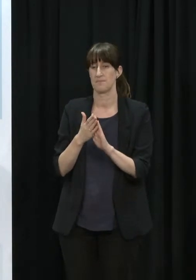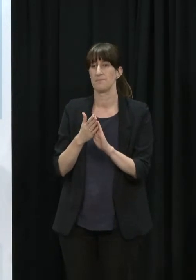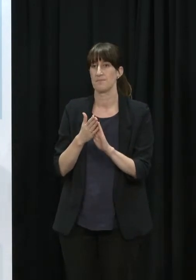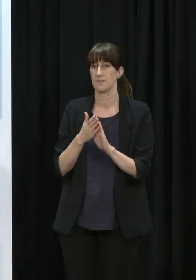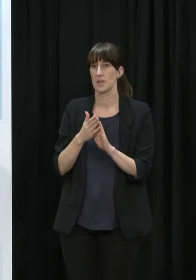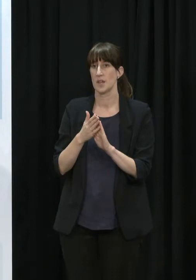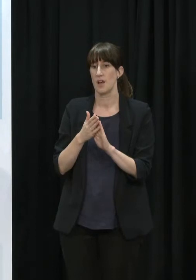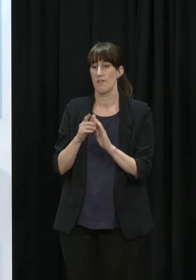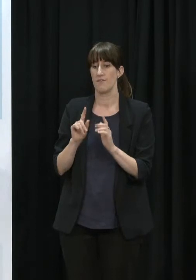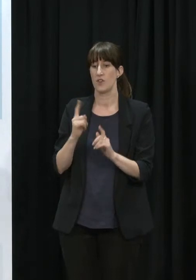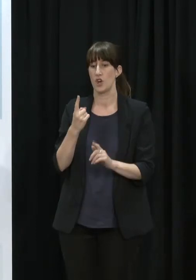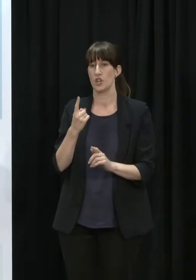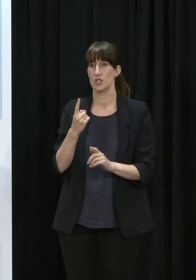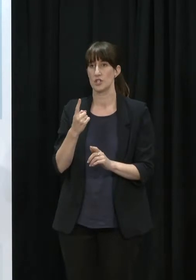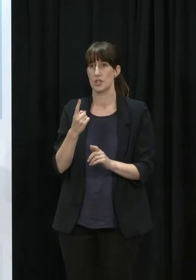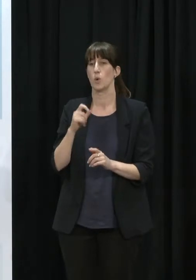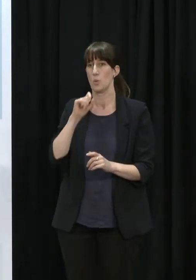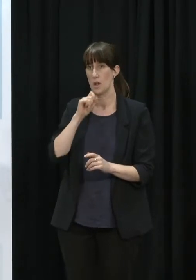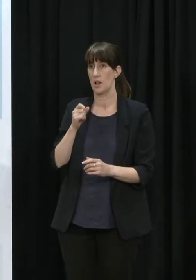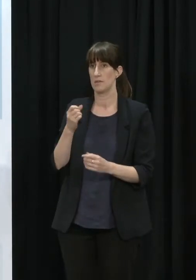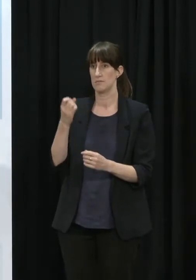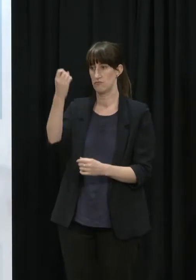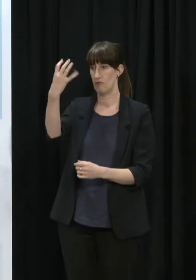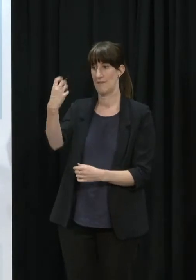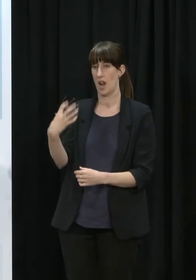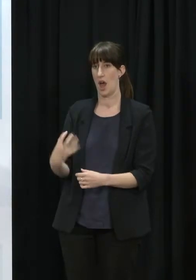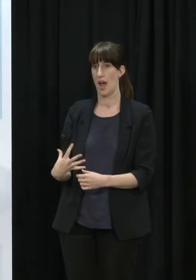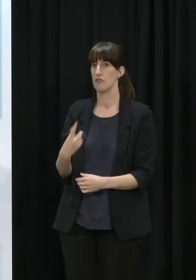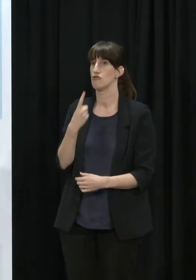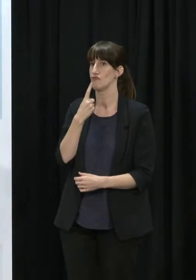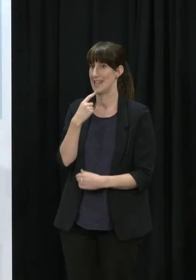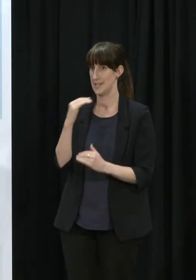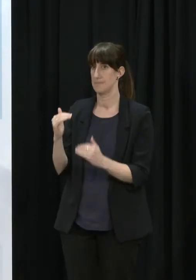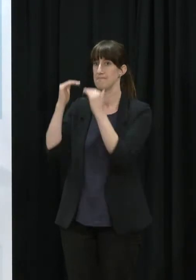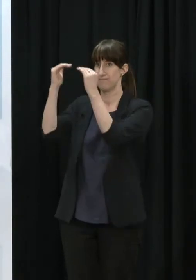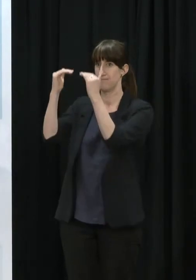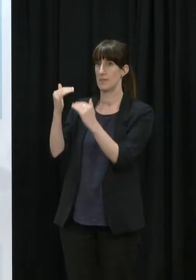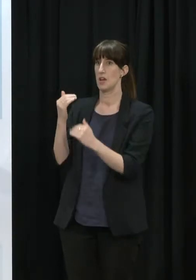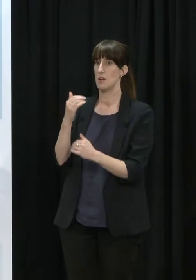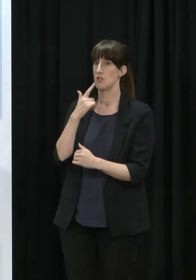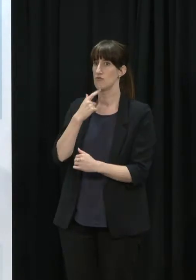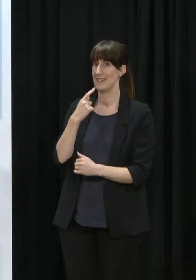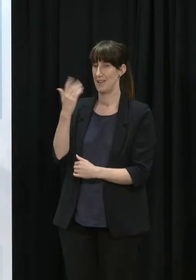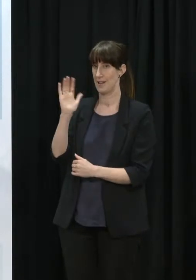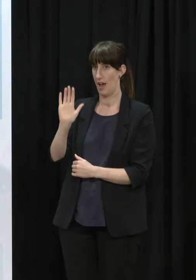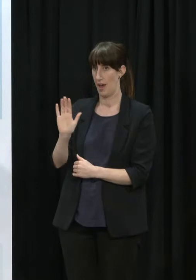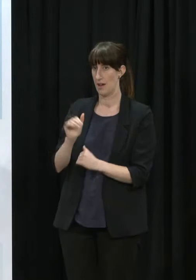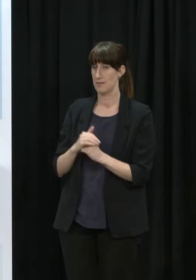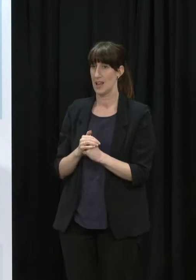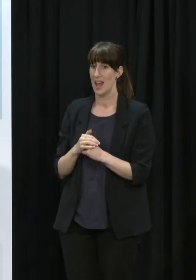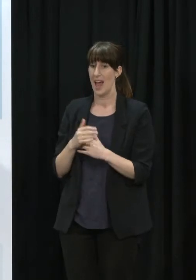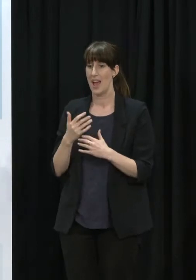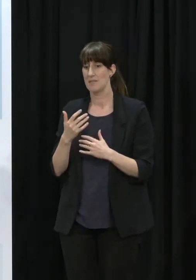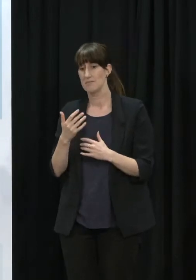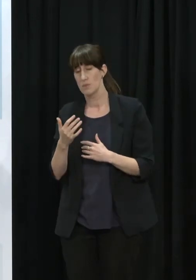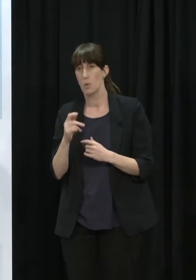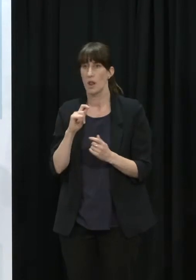matou, ahakoa, ma te rama rama anga ka titiro matou ki te